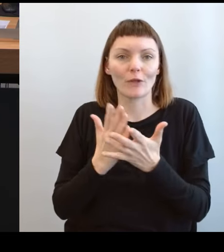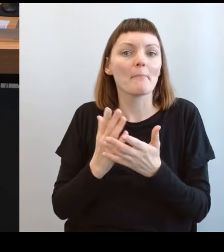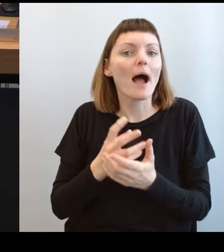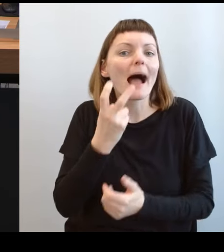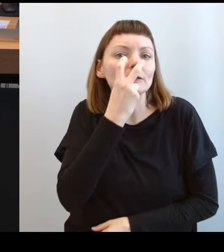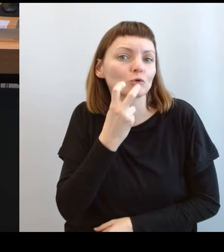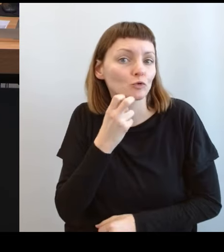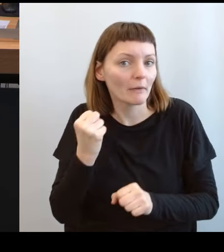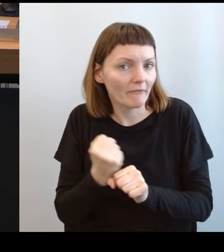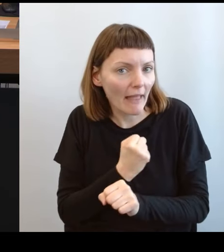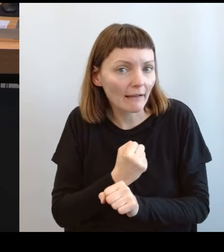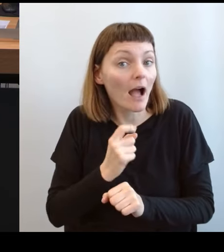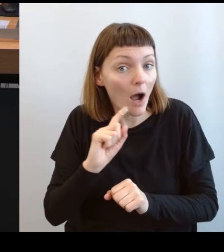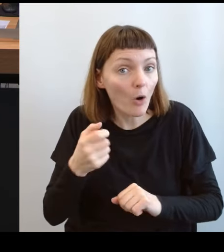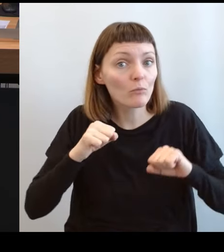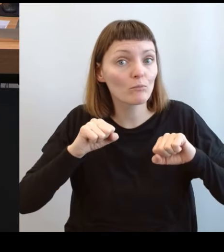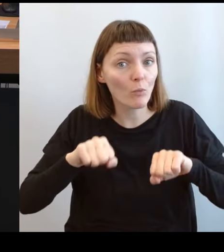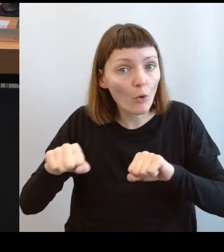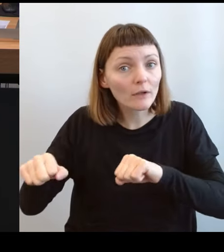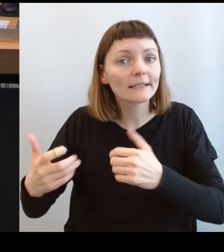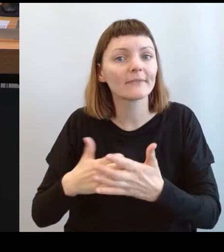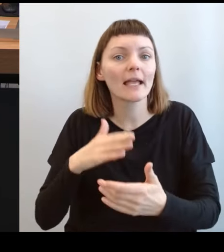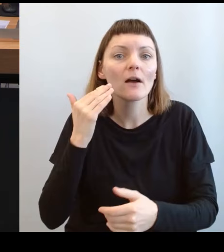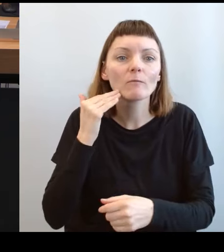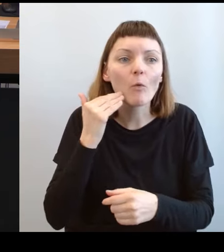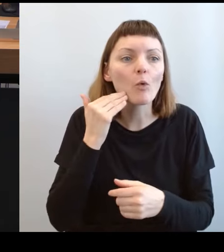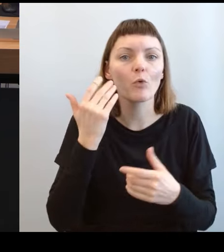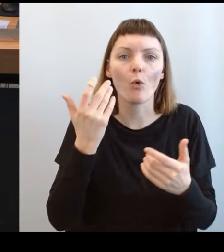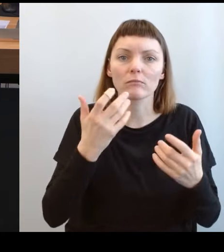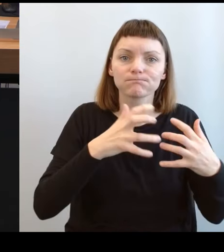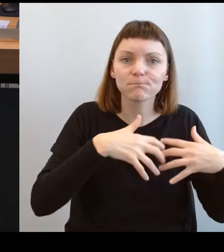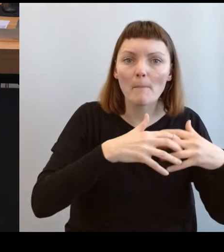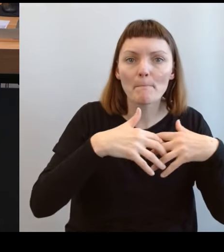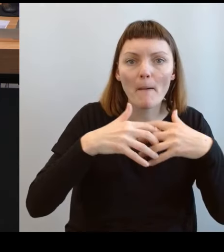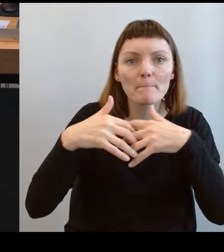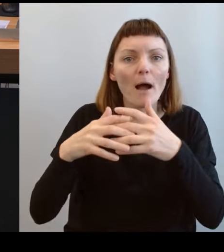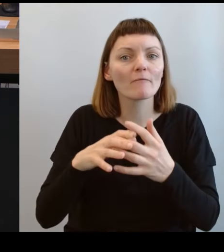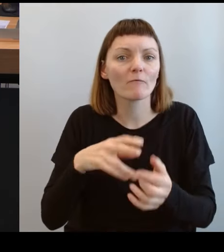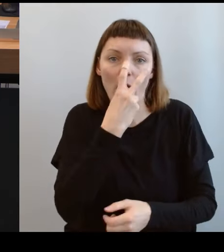Auszubildende eine Hilfeleistung darstellen. Wir haben deswegen im Koalitionsvertrag uns darauf